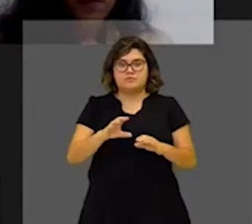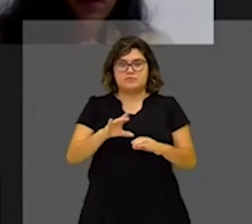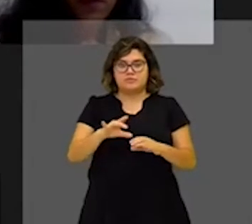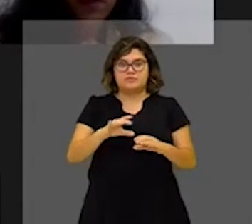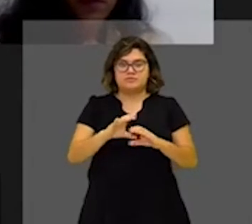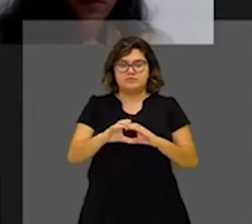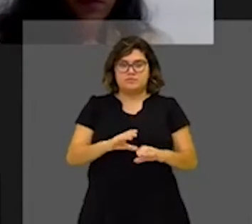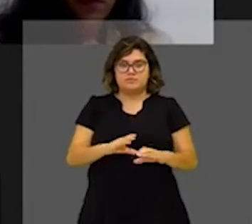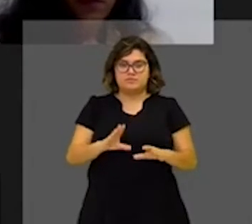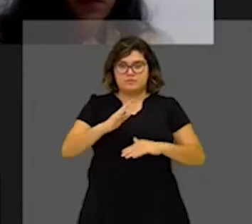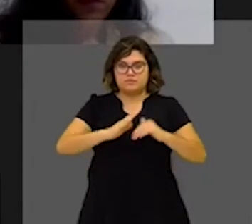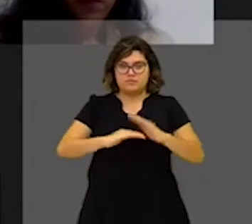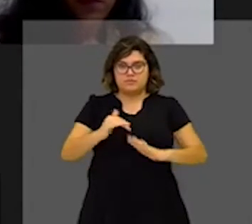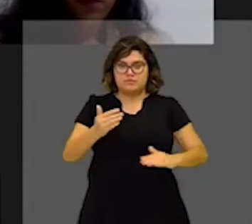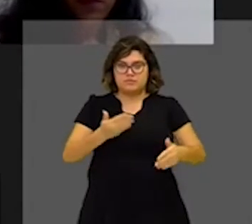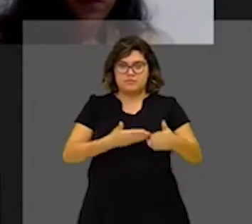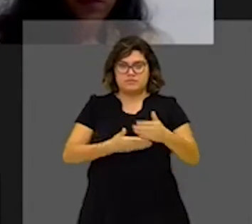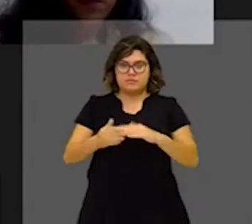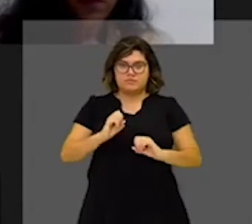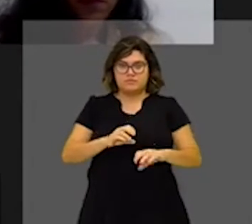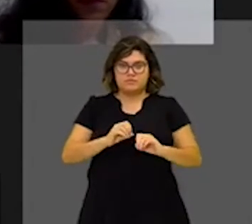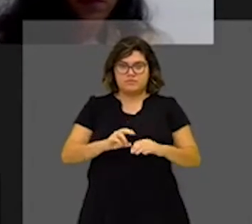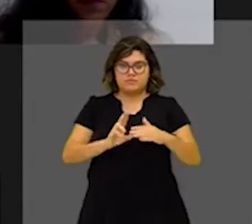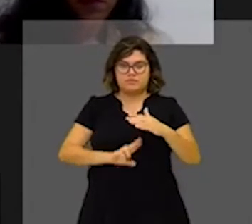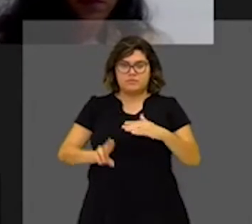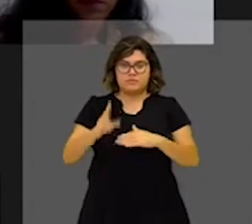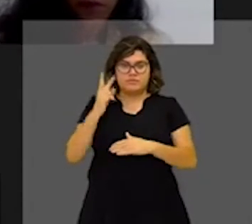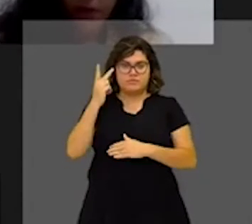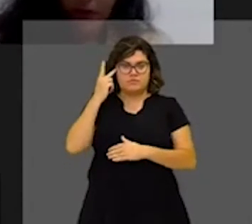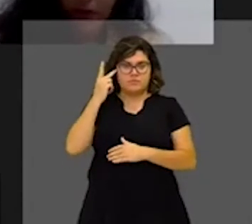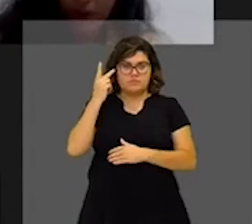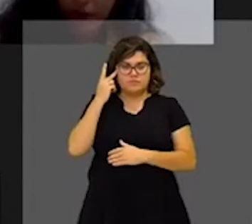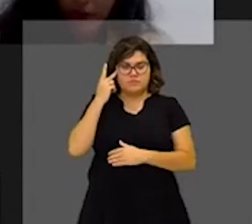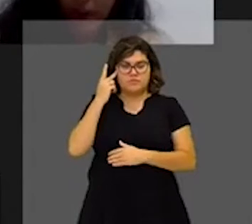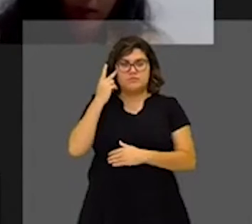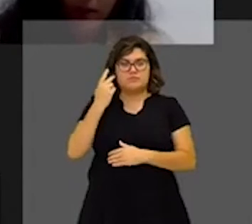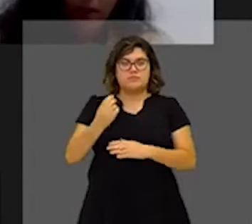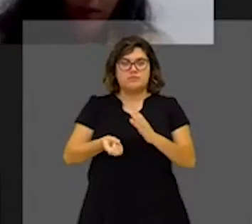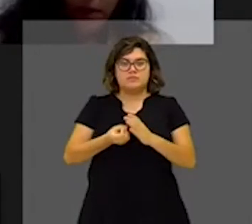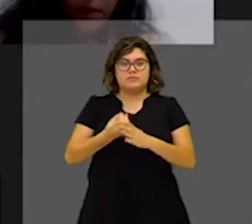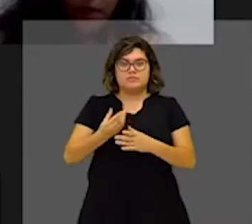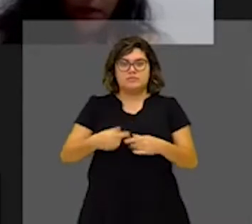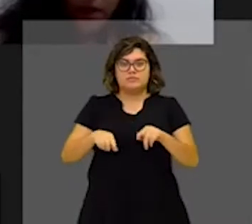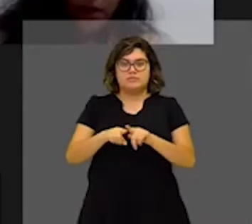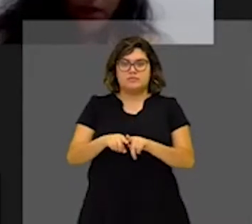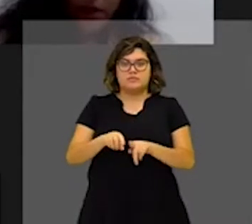à educação da Universidade de São Paulo e sócia-fundadora da zeitgeist consultoria em